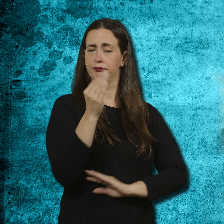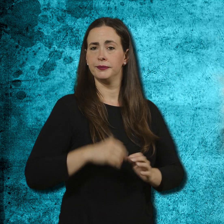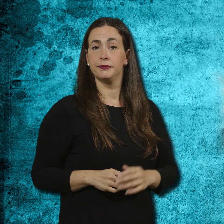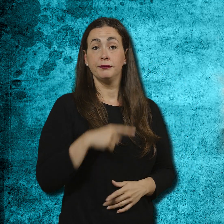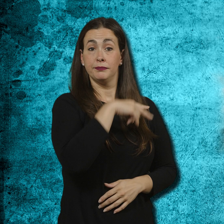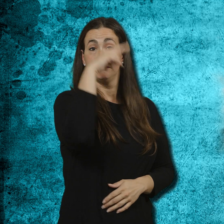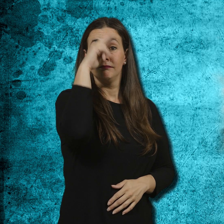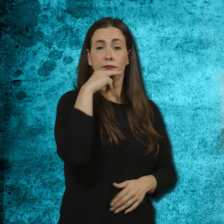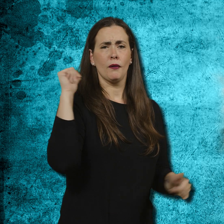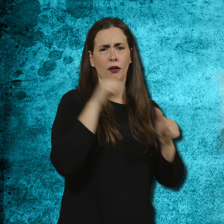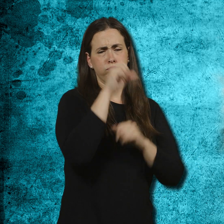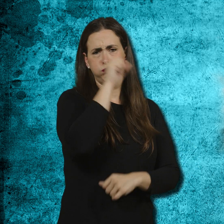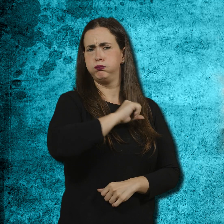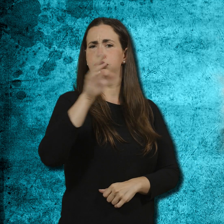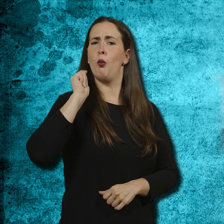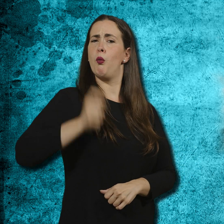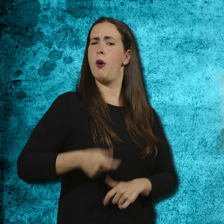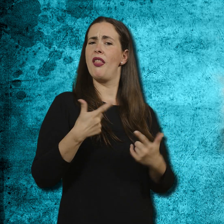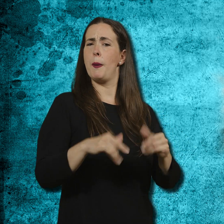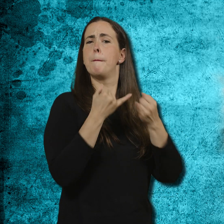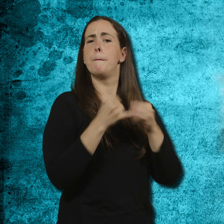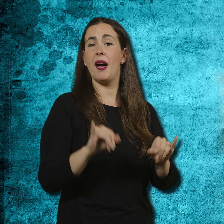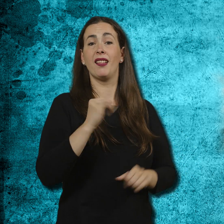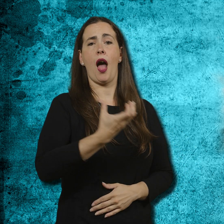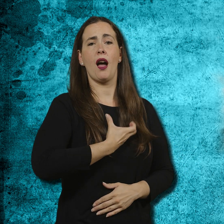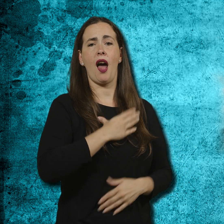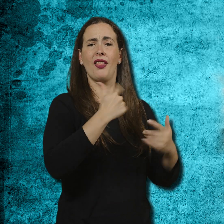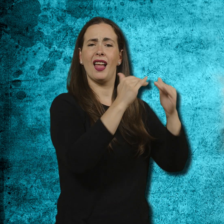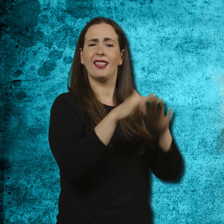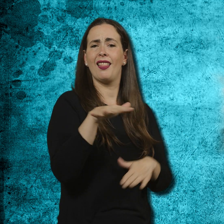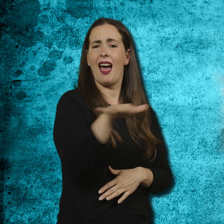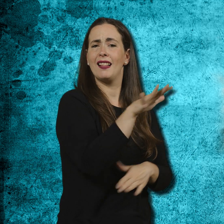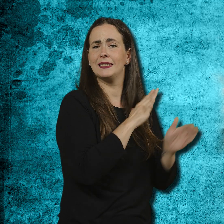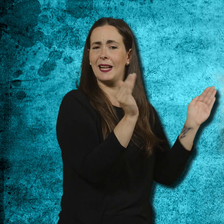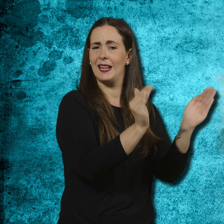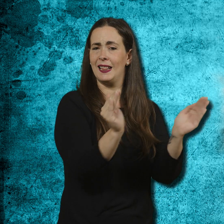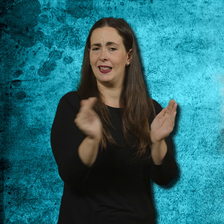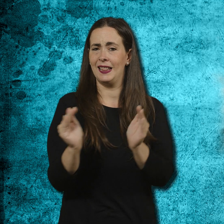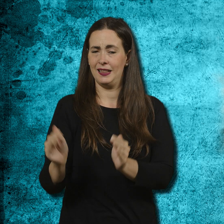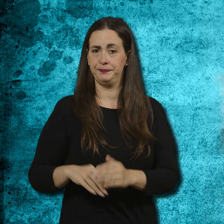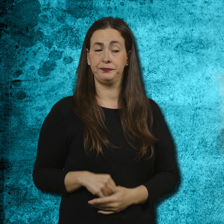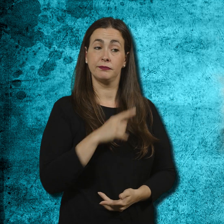El seu pare va ser, durant molts anys, jutge de pau i alcalde pedani.